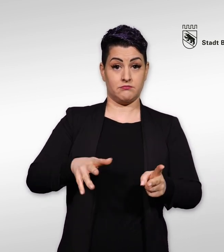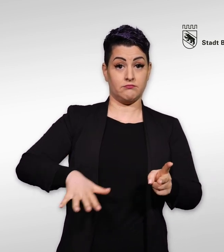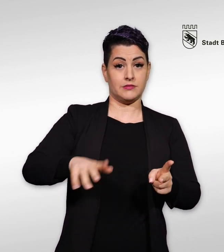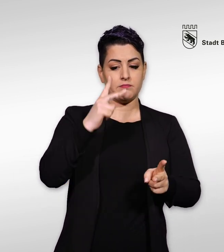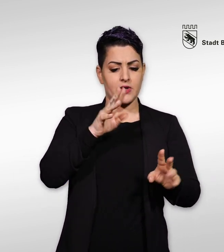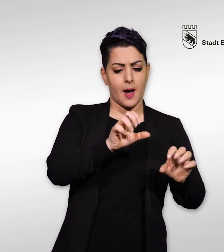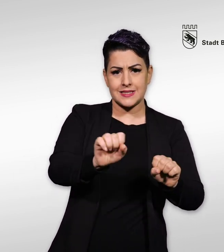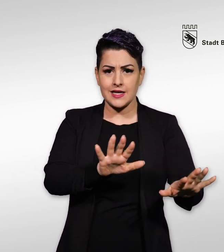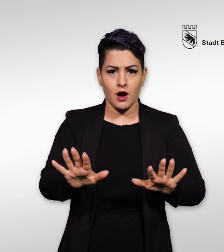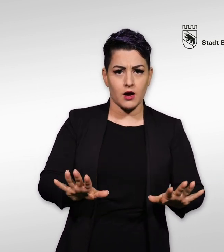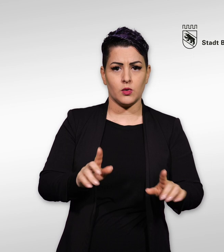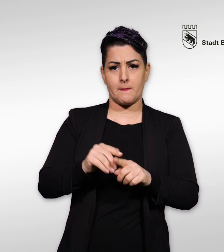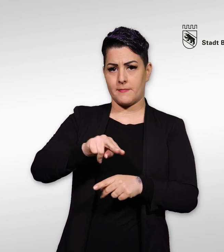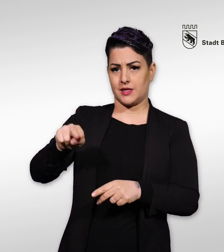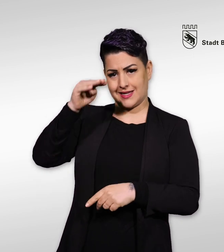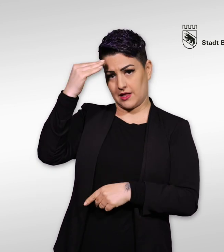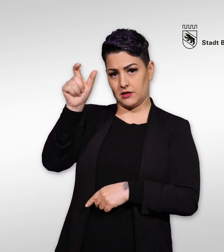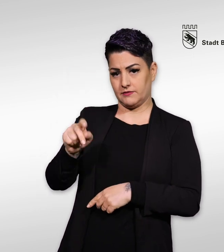und schauen Sie sich die Patientin oder den Patienten an.